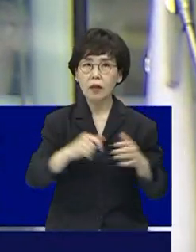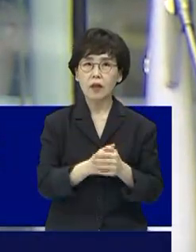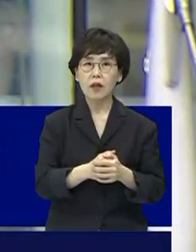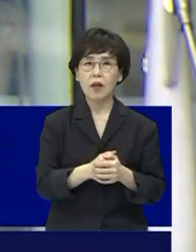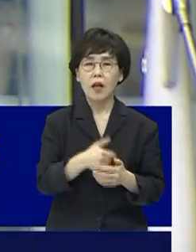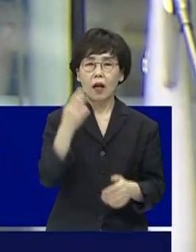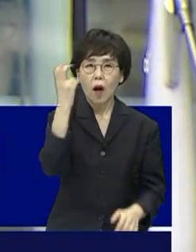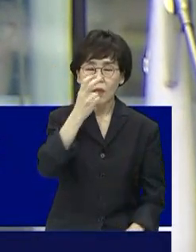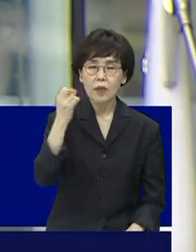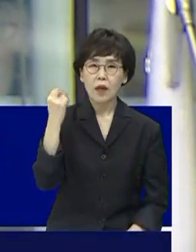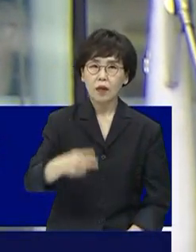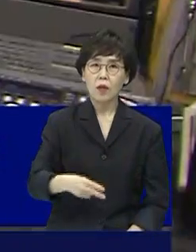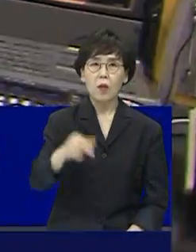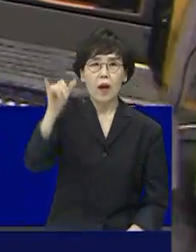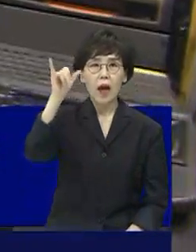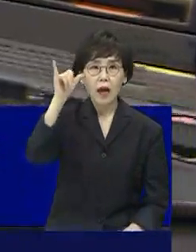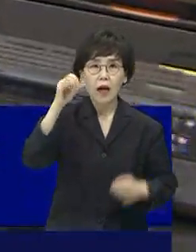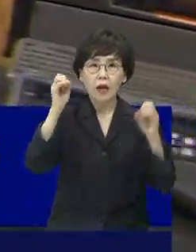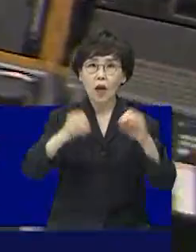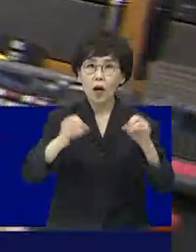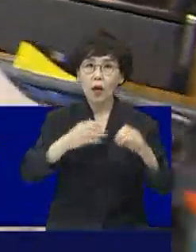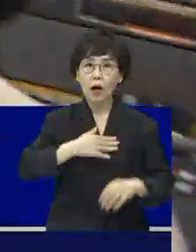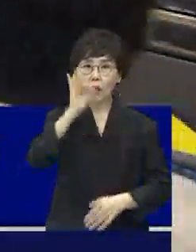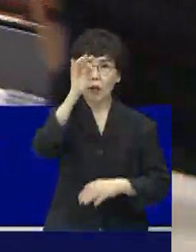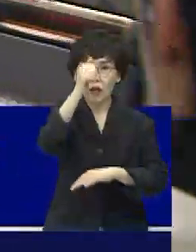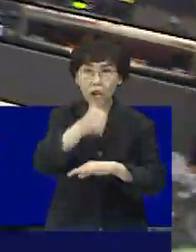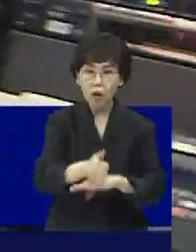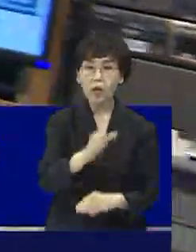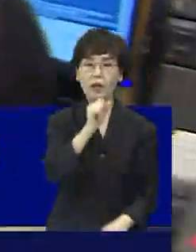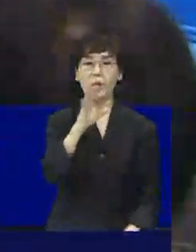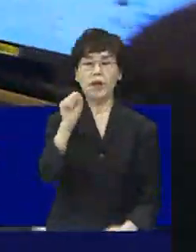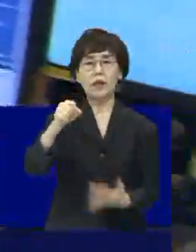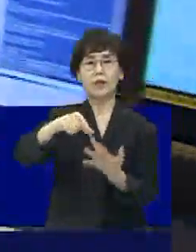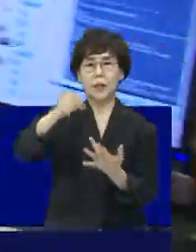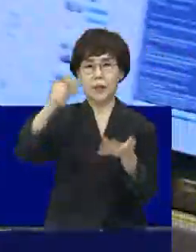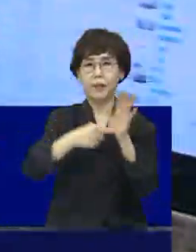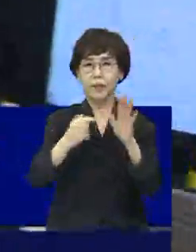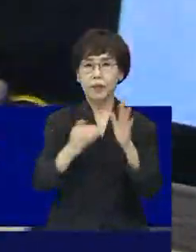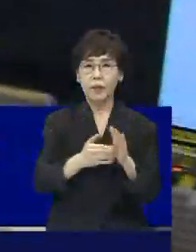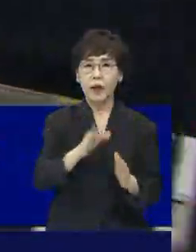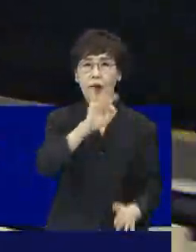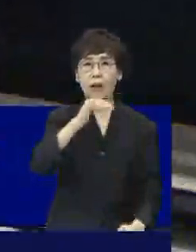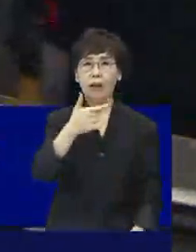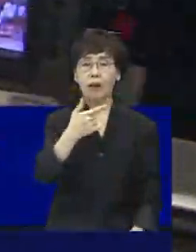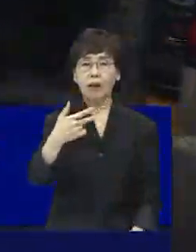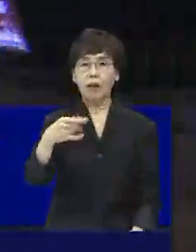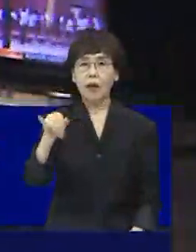방송사 평판과 위상 등을 검색과 챗GPT 등을 통해 알아본 결과 SBS를 선정하게 됐다고 밝혔습니다. 인디애나 경제개발공사는 인디애나주 기업